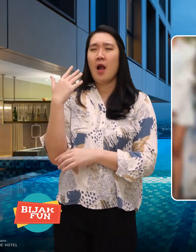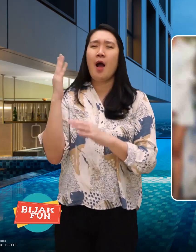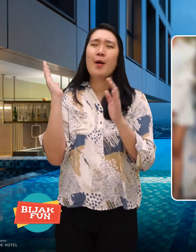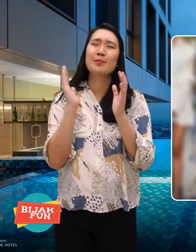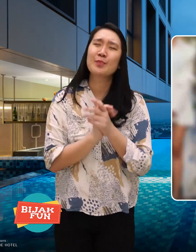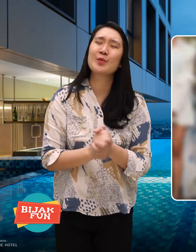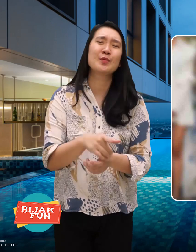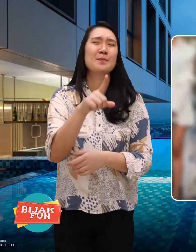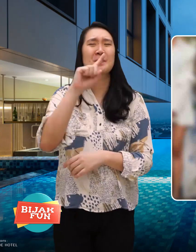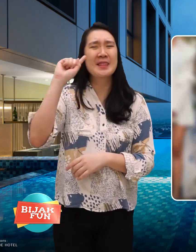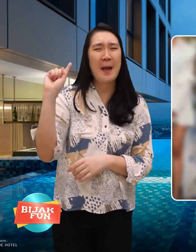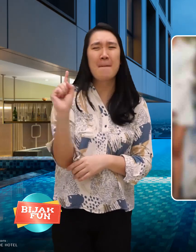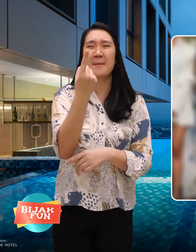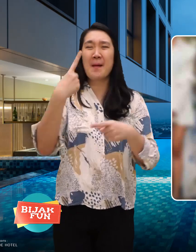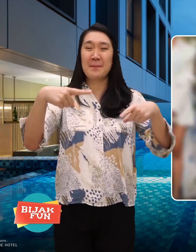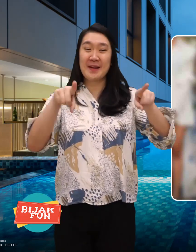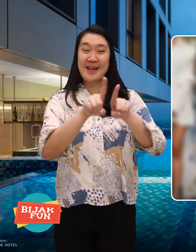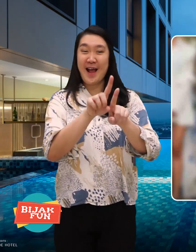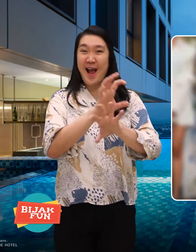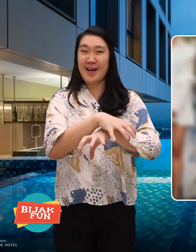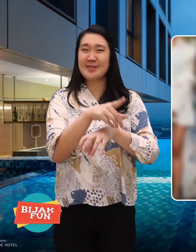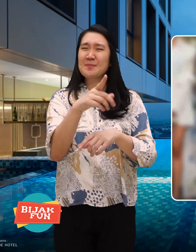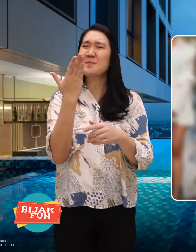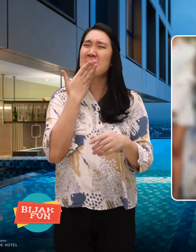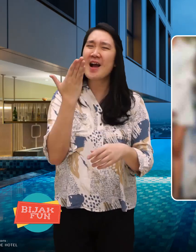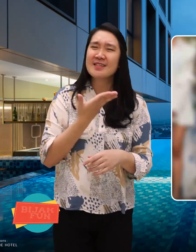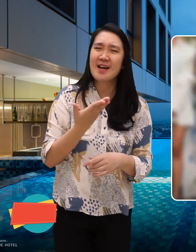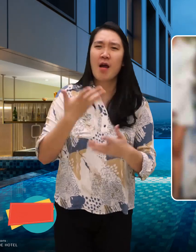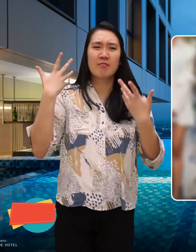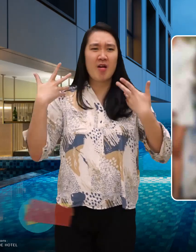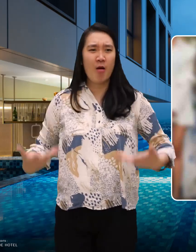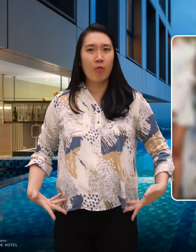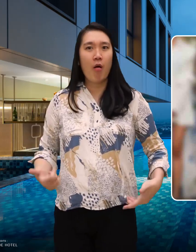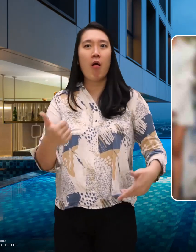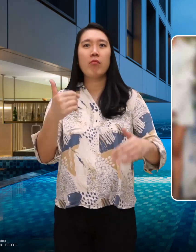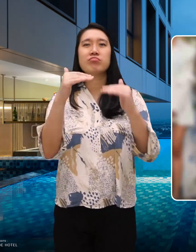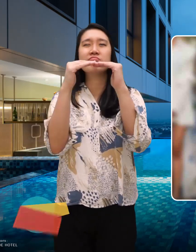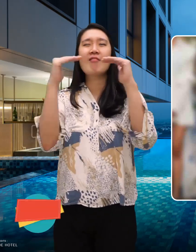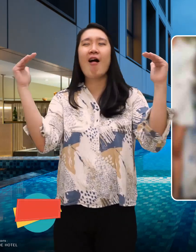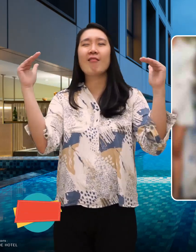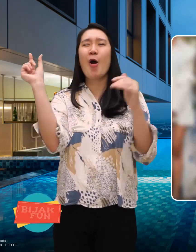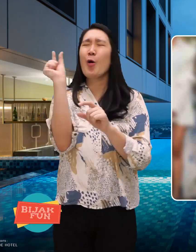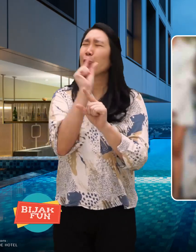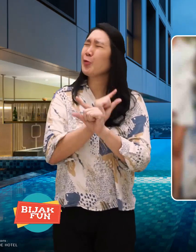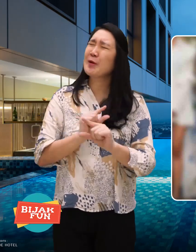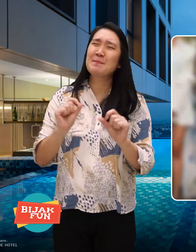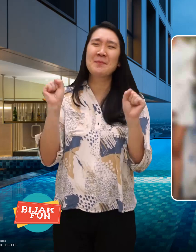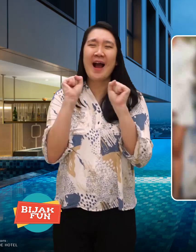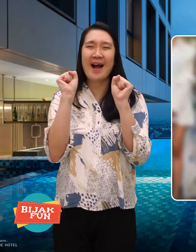Ya ampun, pertama kali nih pernikahan anjing, kan biasanya manusia, wah bisa disetarakan, unik banget ya!